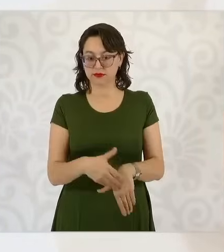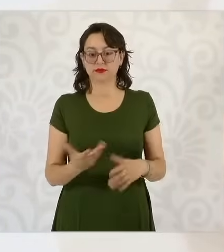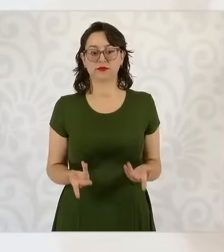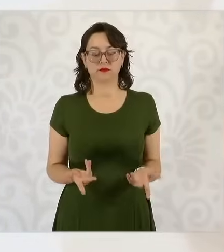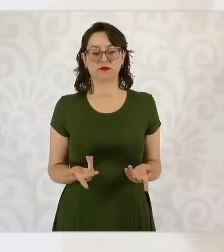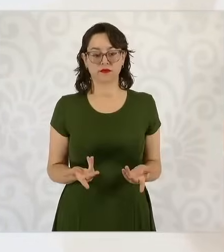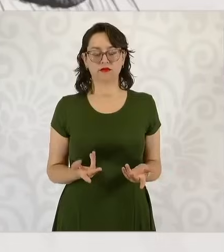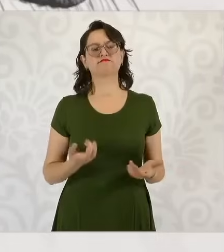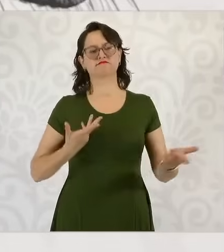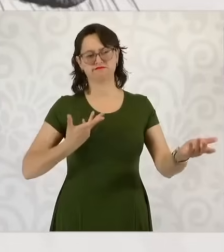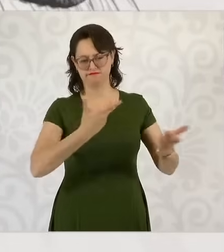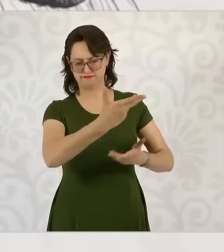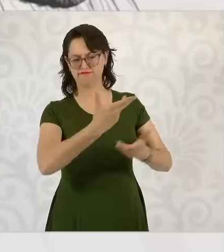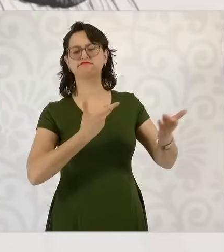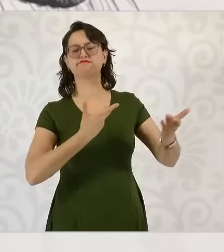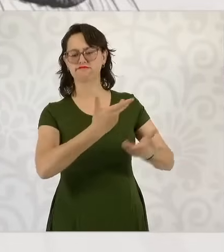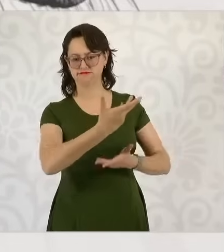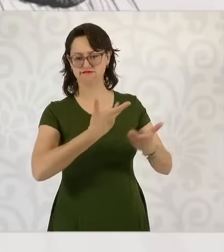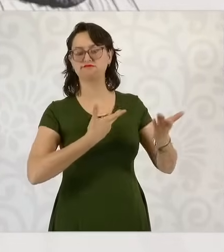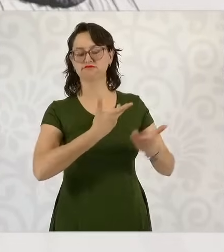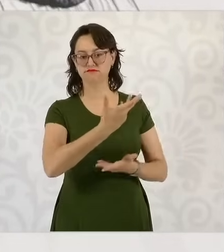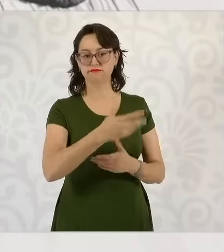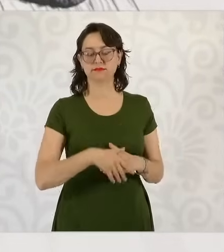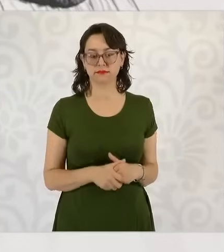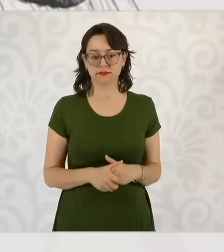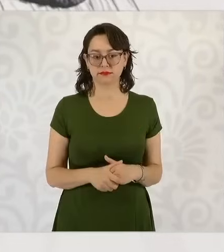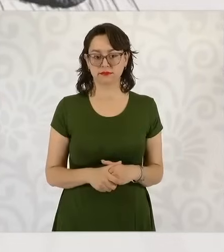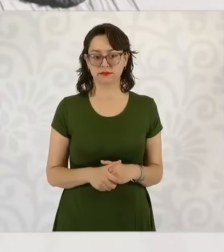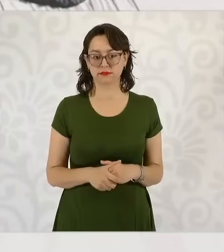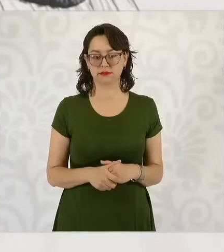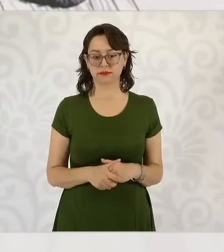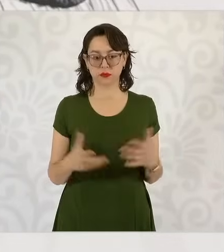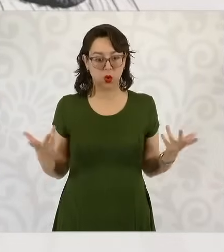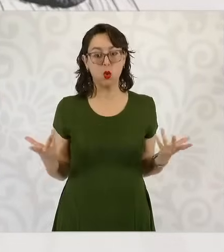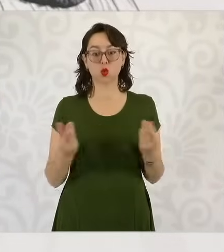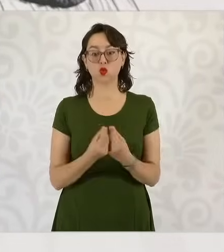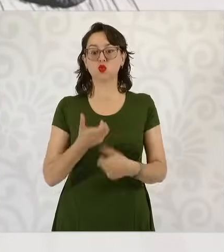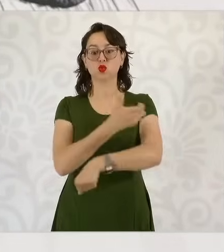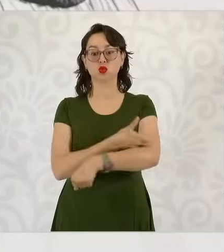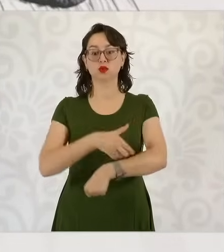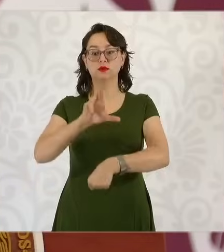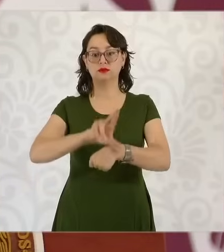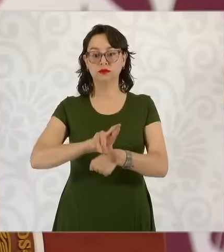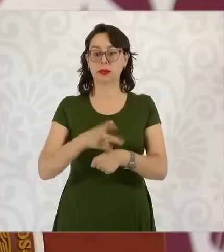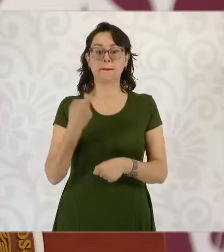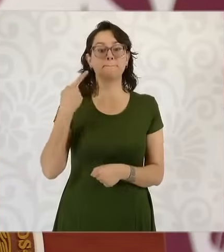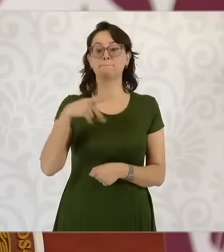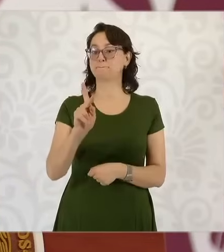colabora nos coordinamos pero no en el esquema de